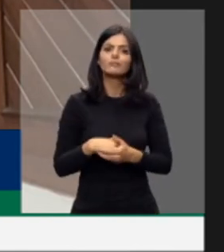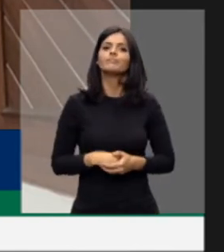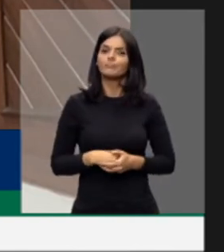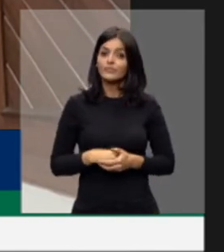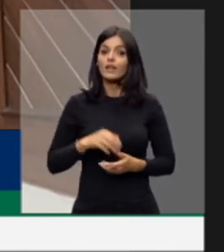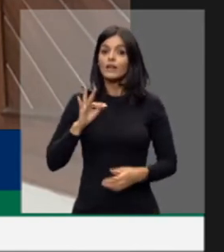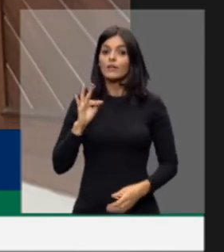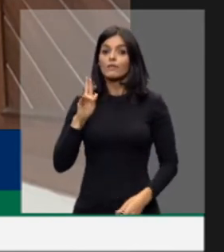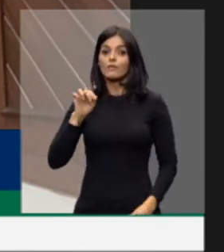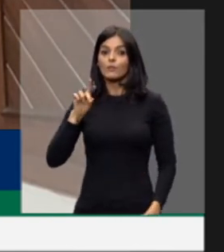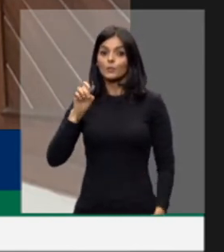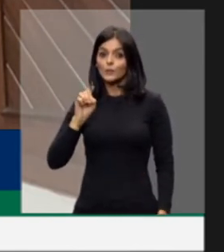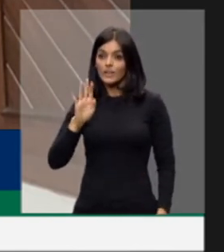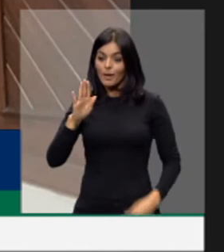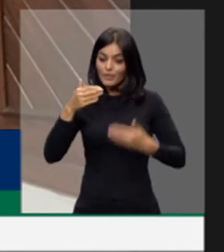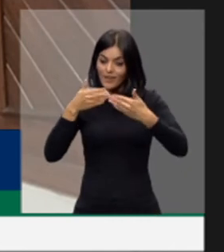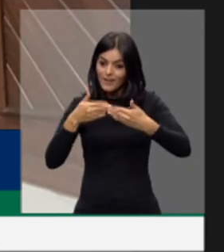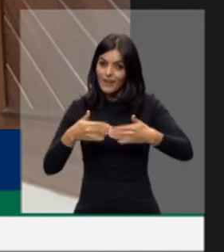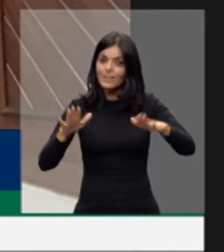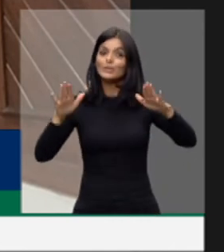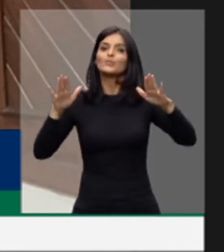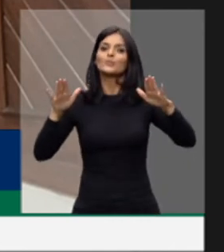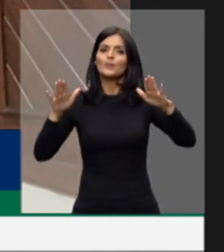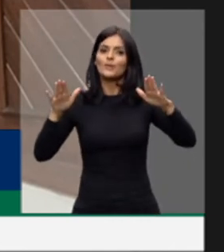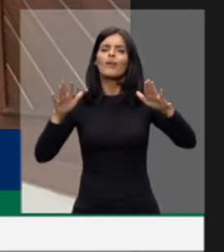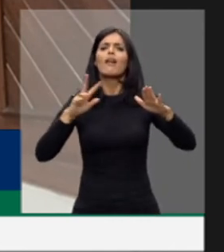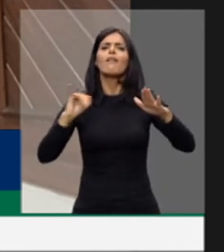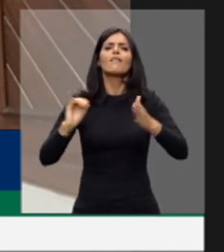FERNANDO HADDAD ERA O NOSSO MINISTRO DA EDUCAÇÃO, ELE É O PRINCIPAL INSTRUMENTO DE FINANCIAMENTO DA EDUCAÇÃO